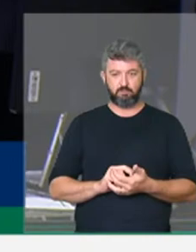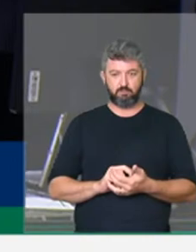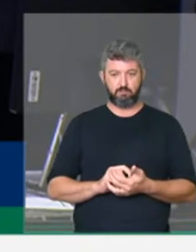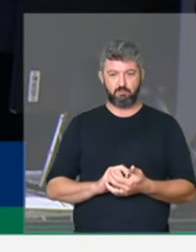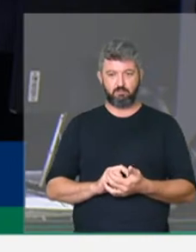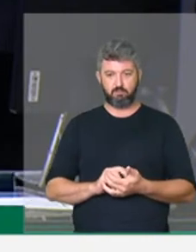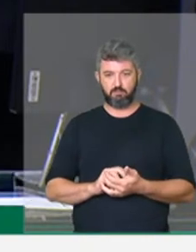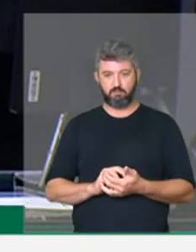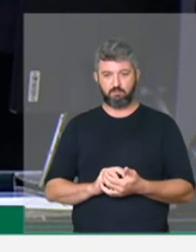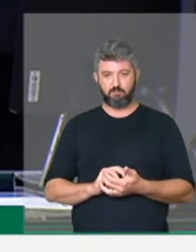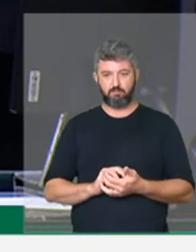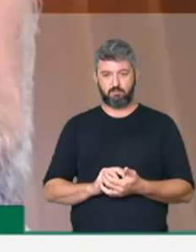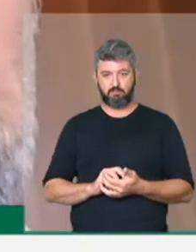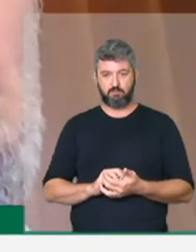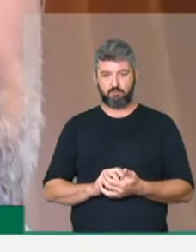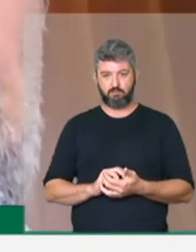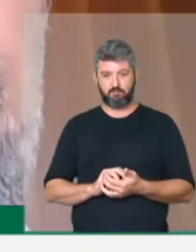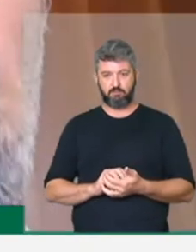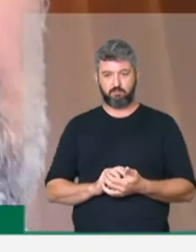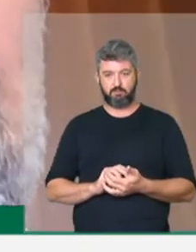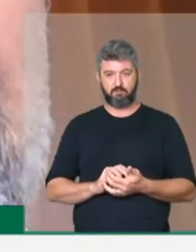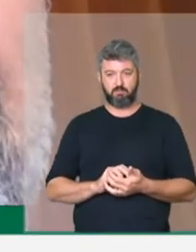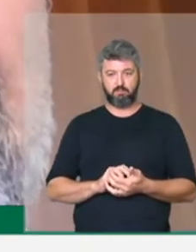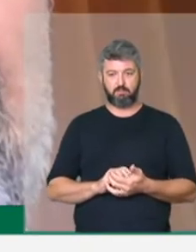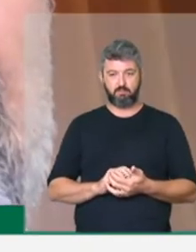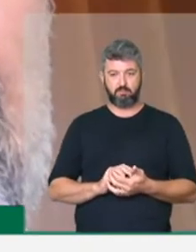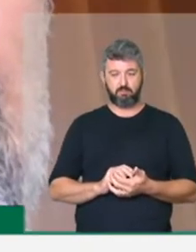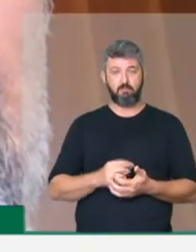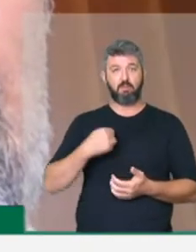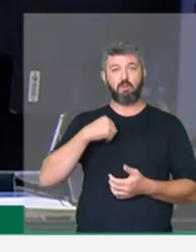SEMPRE UM RELATOR POR ATRAVÀS DO TRABALHO ELE MERGULHA PROFUNDAMENTE NO ASSUNTO QUE